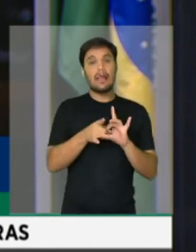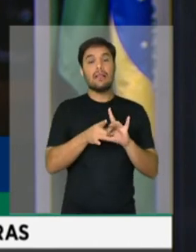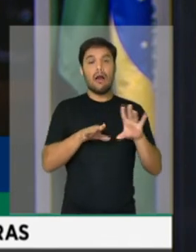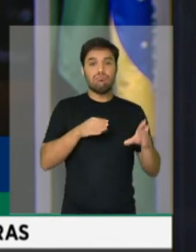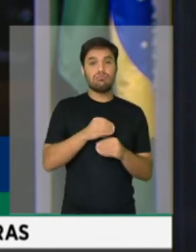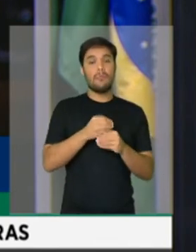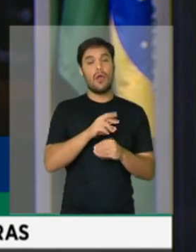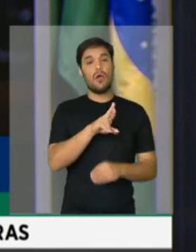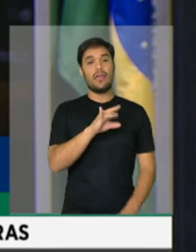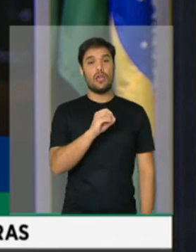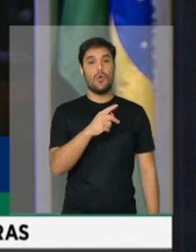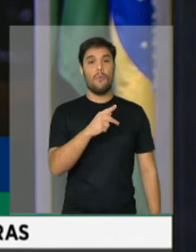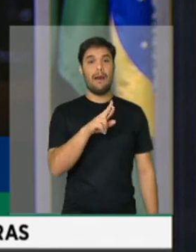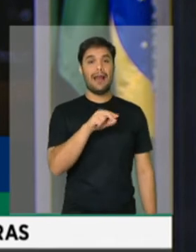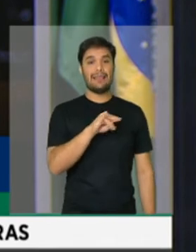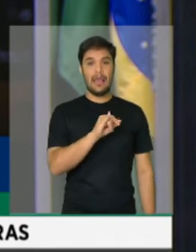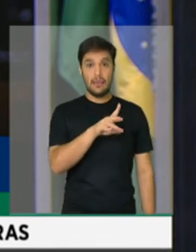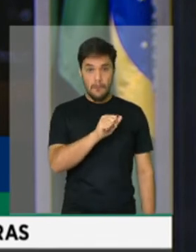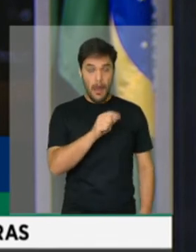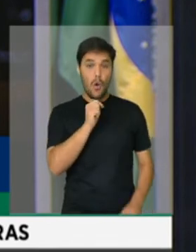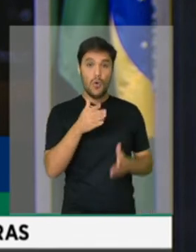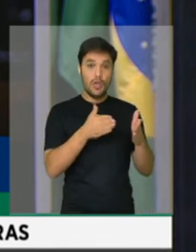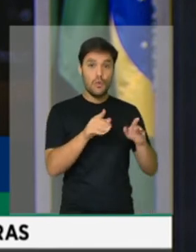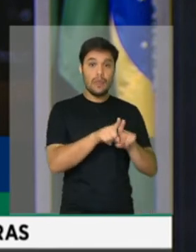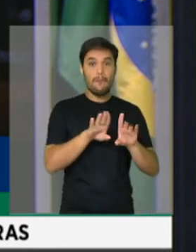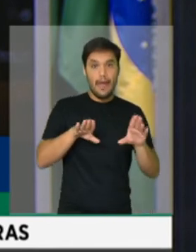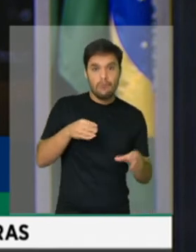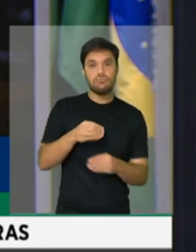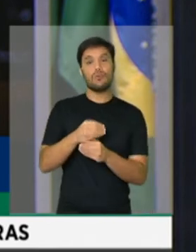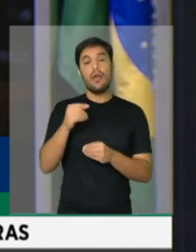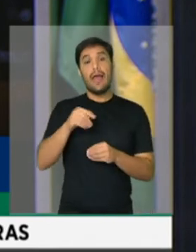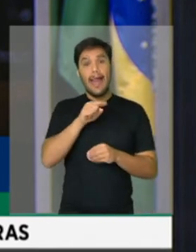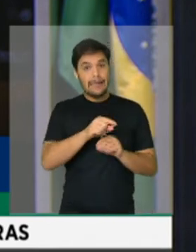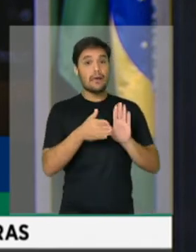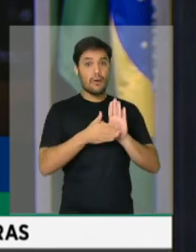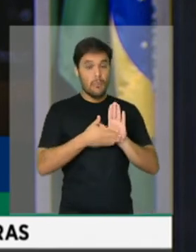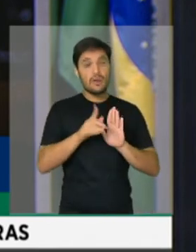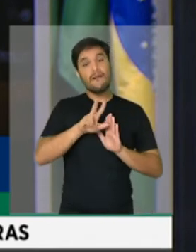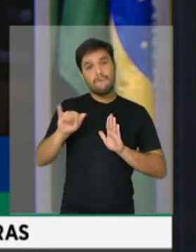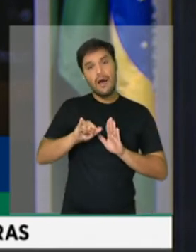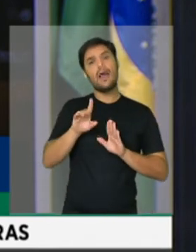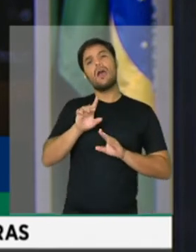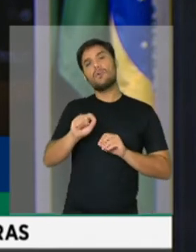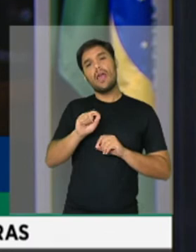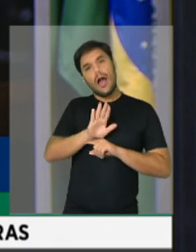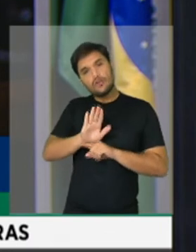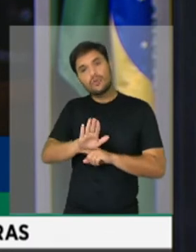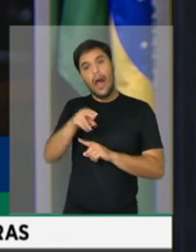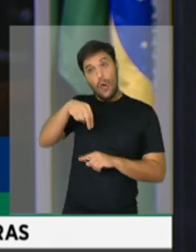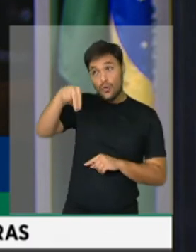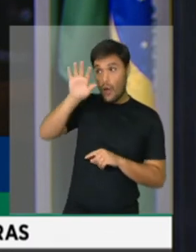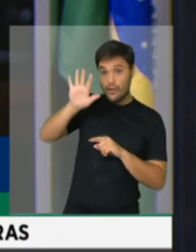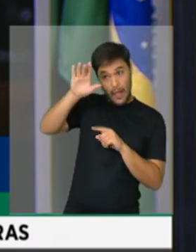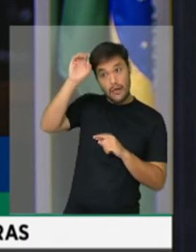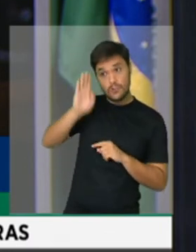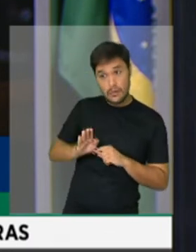MERCADO DE ENERGIA. NO QUE TANGE A REVITALIZAÇÃO DO RIO SÃO FRANCISCO PROPOSTA NA MEDIDA PROVISÓRIA JULGAMOS IMPORTANTE ESTENDER OBJETO DO PROGRAMA PARA INCLUIR BACIA DO